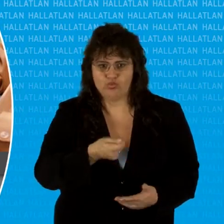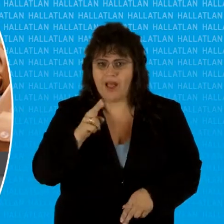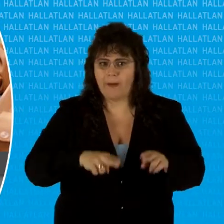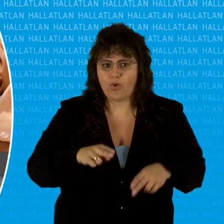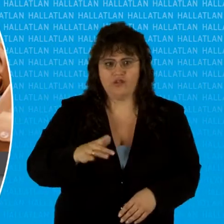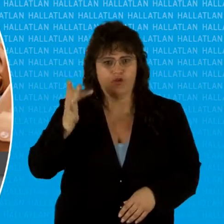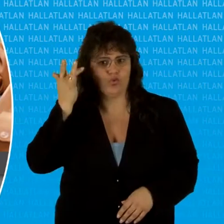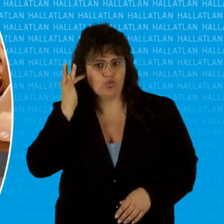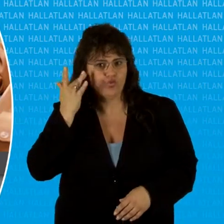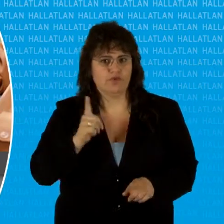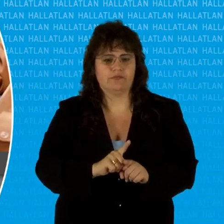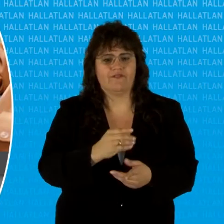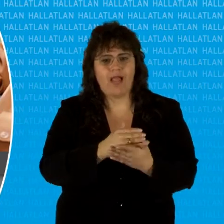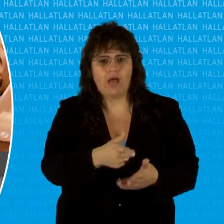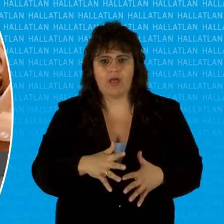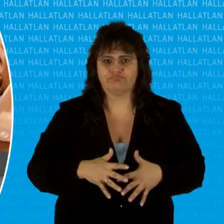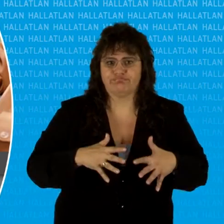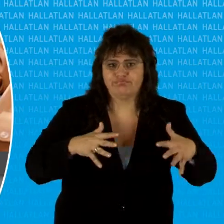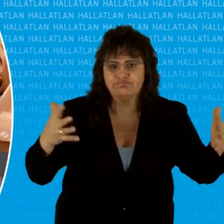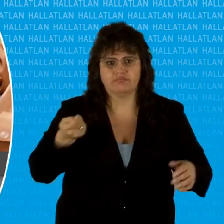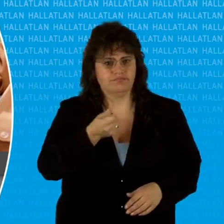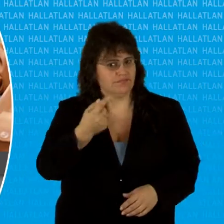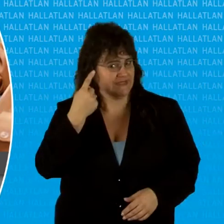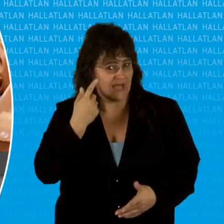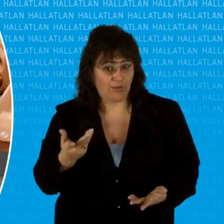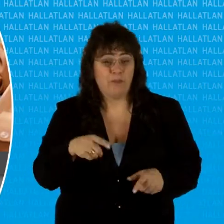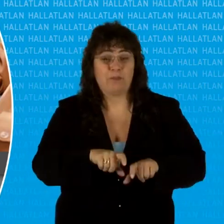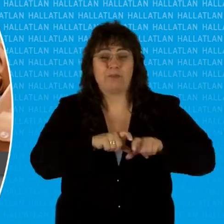az ápolási, gondozási feladatok növekedését,